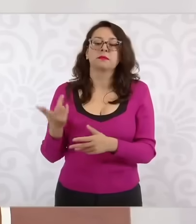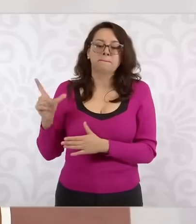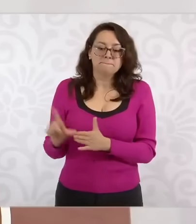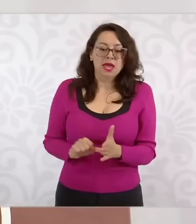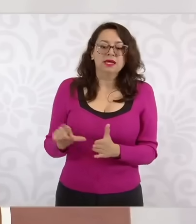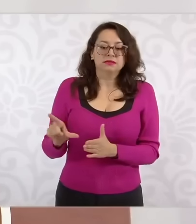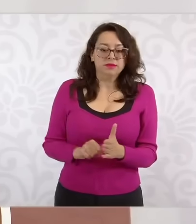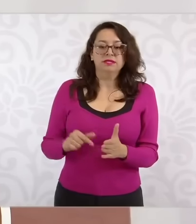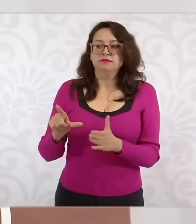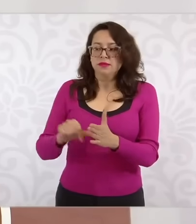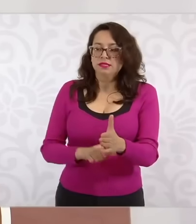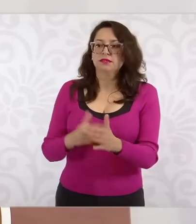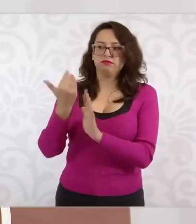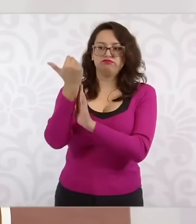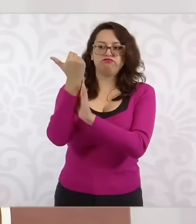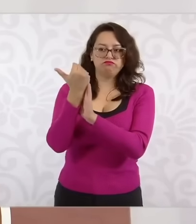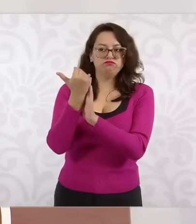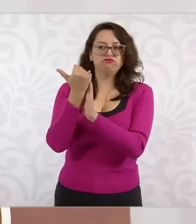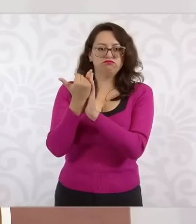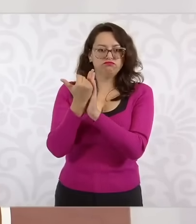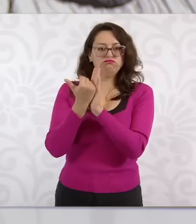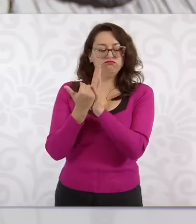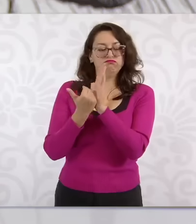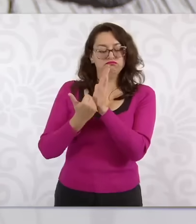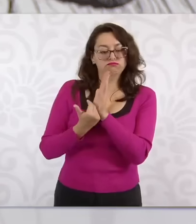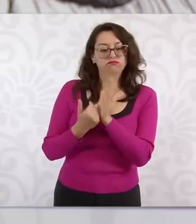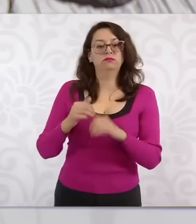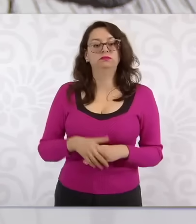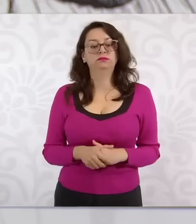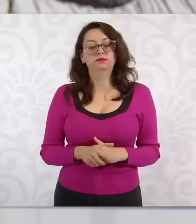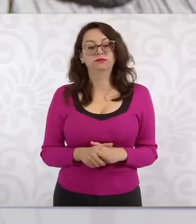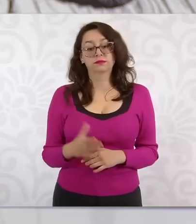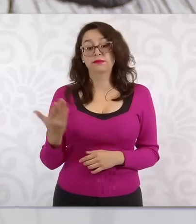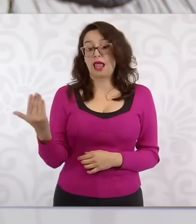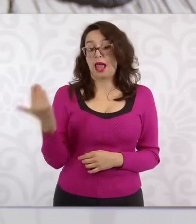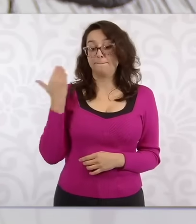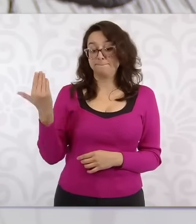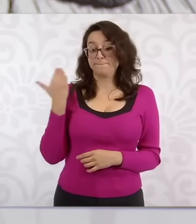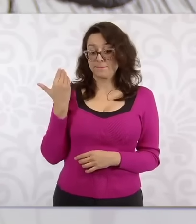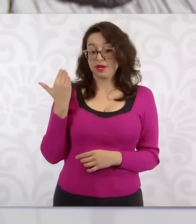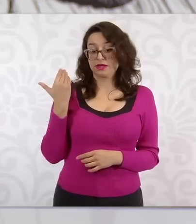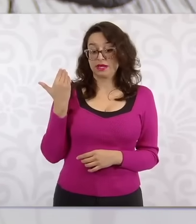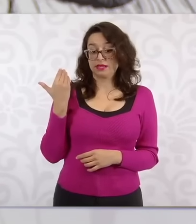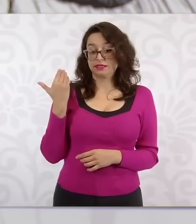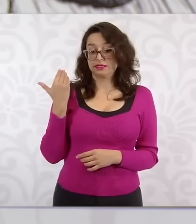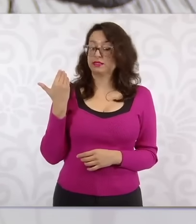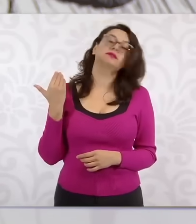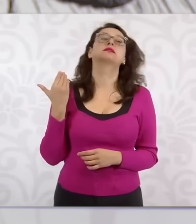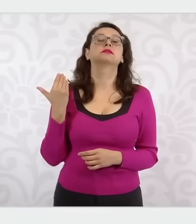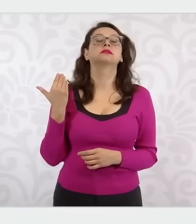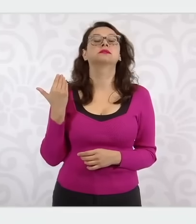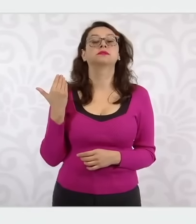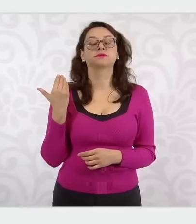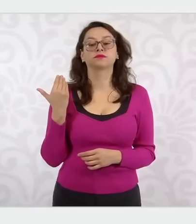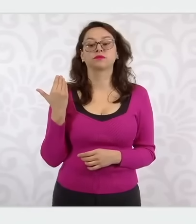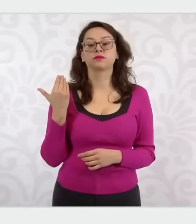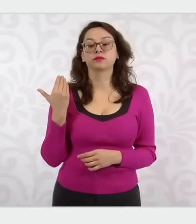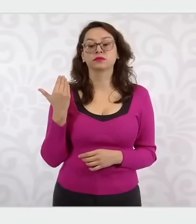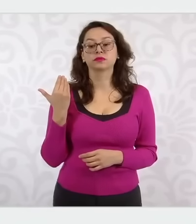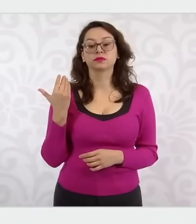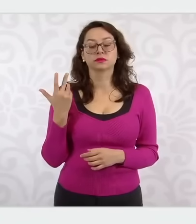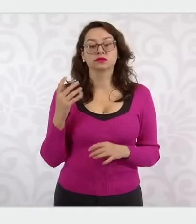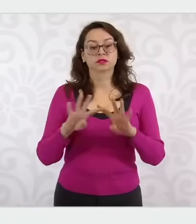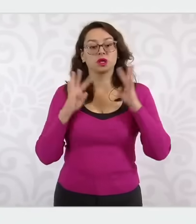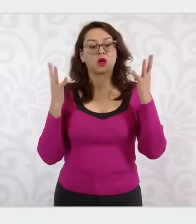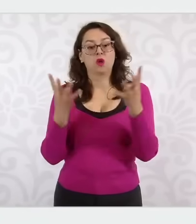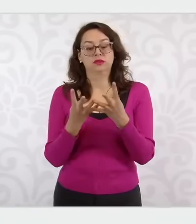recientemente eh que recibí a los empresarios de en el consejo este de inversiones que hicimos,